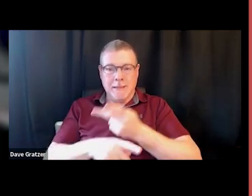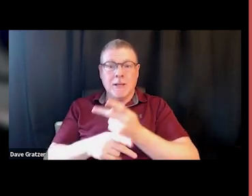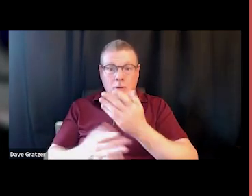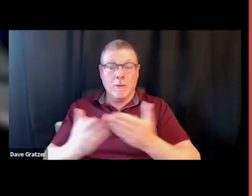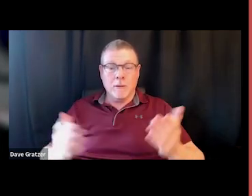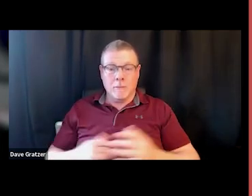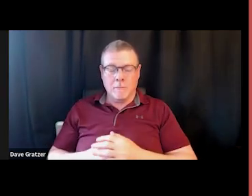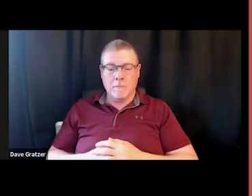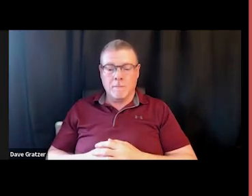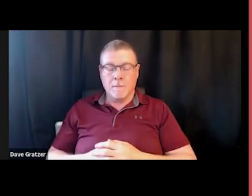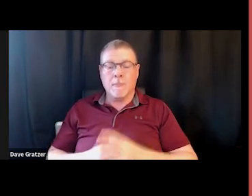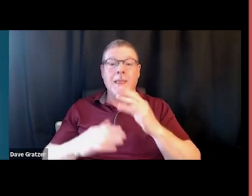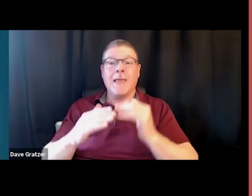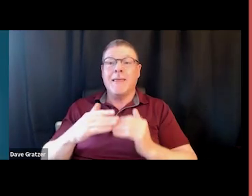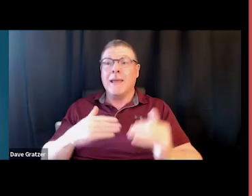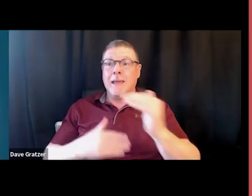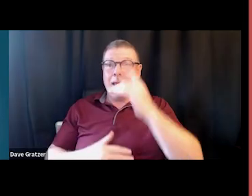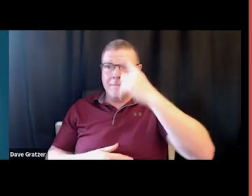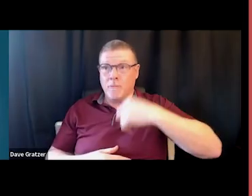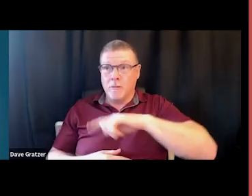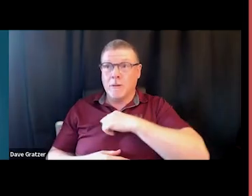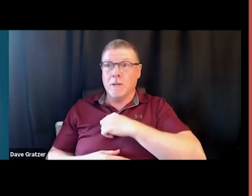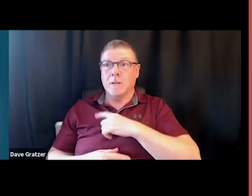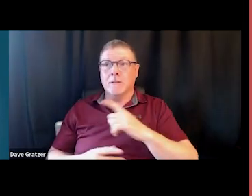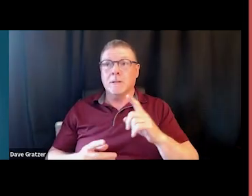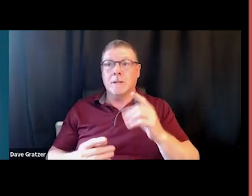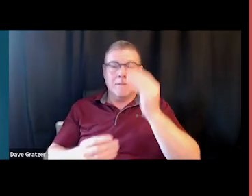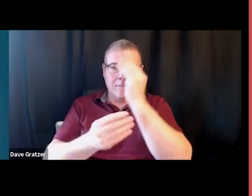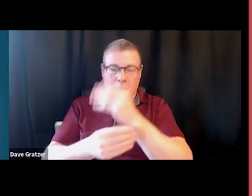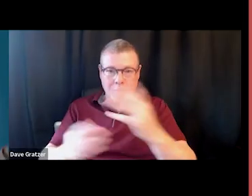El siguiente paso para nosotros, solo para que todos sepan mientras concluimos,